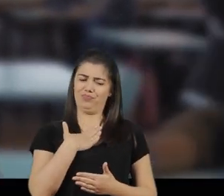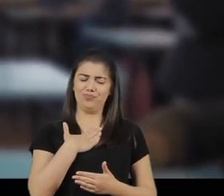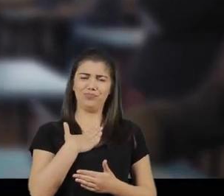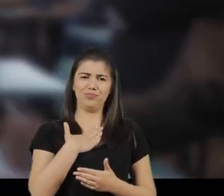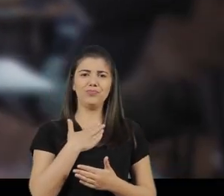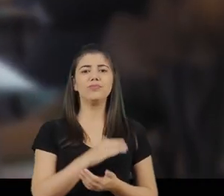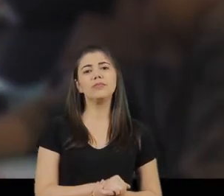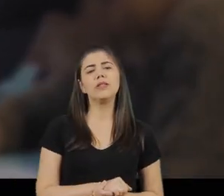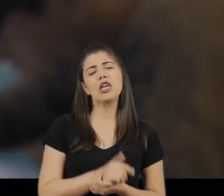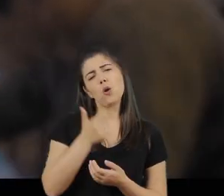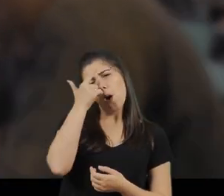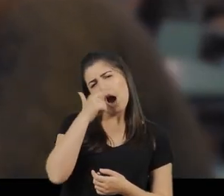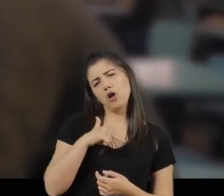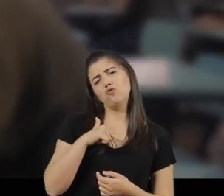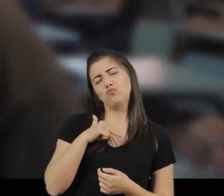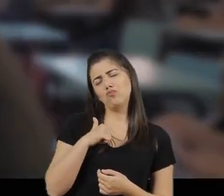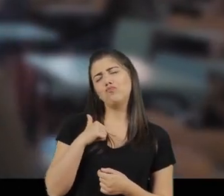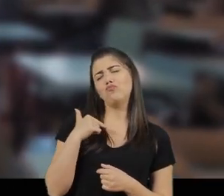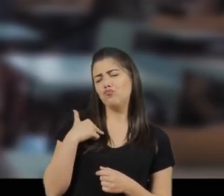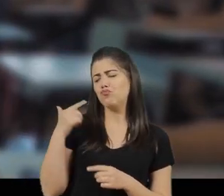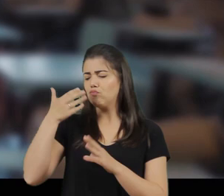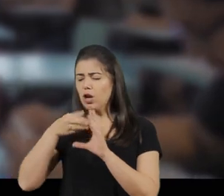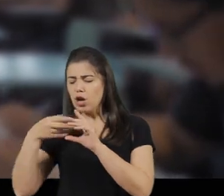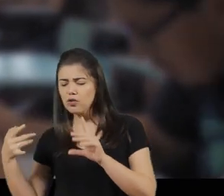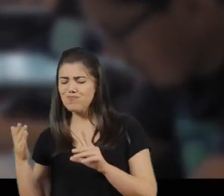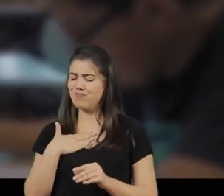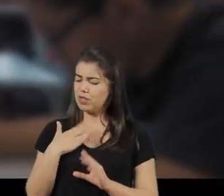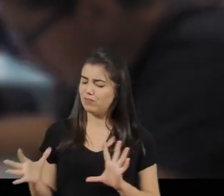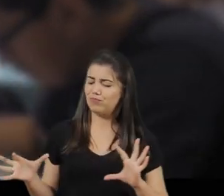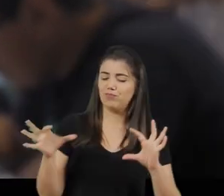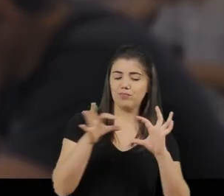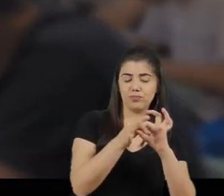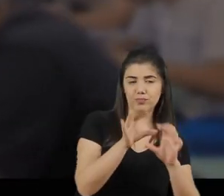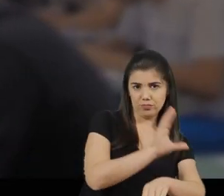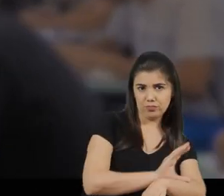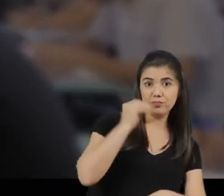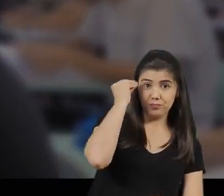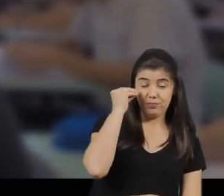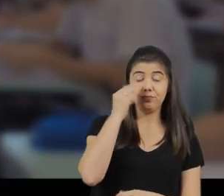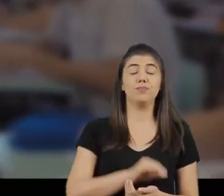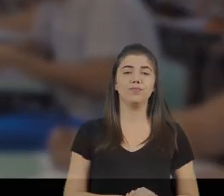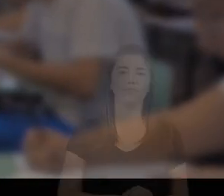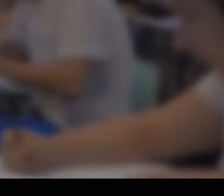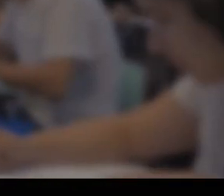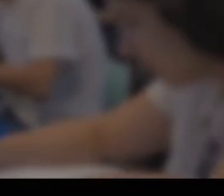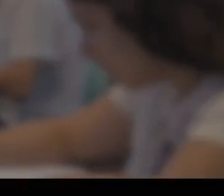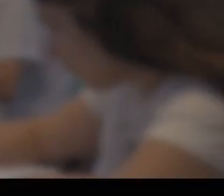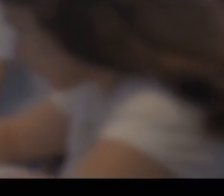então acreditei que foi um curso que fazia jus às minhas características.